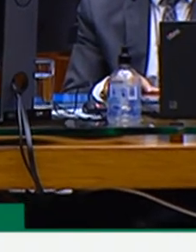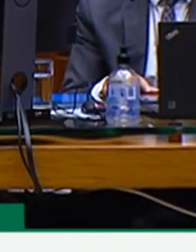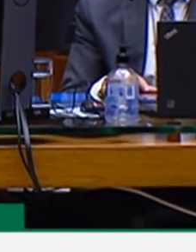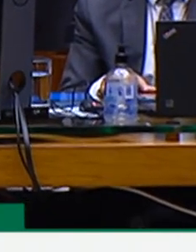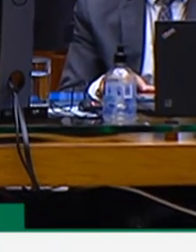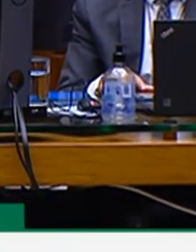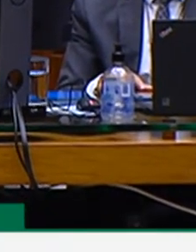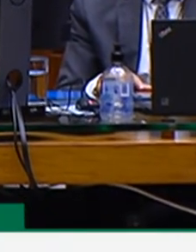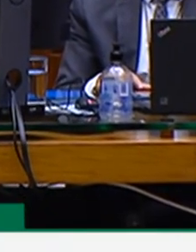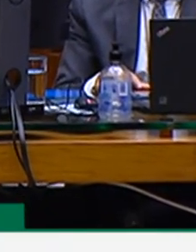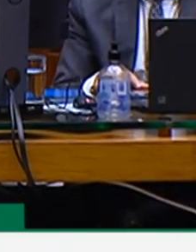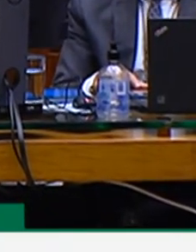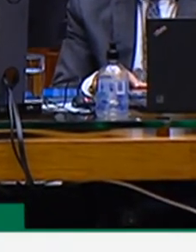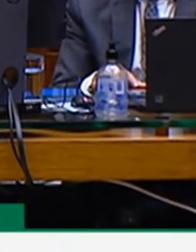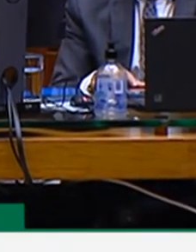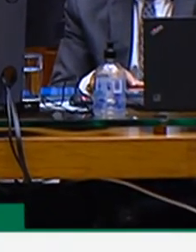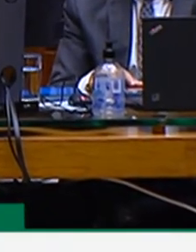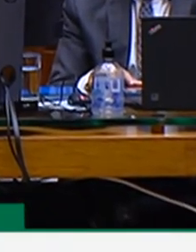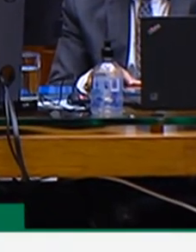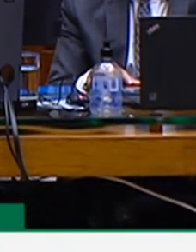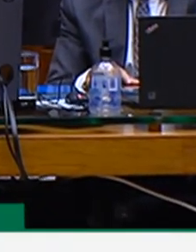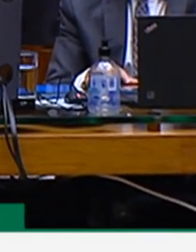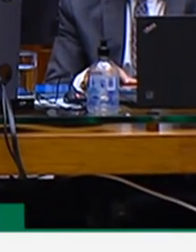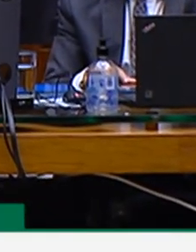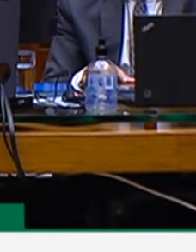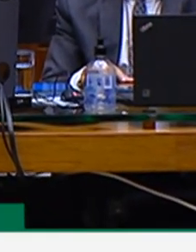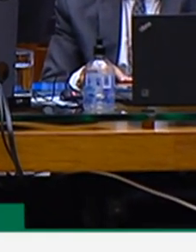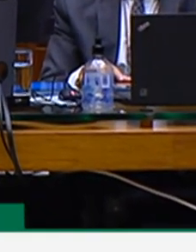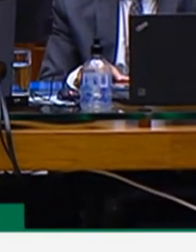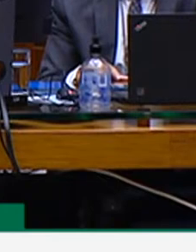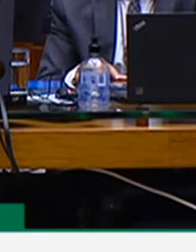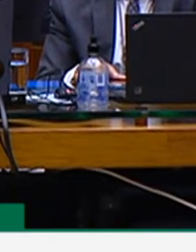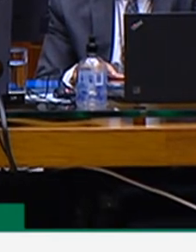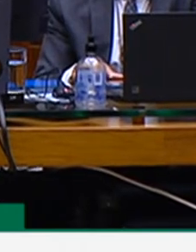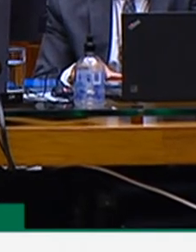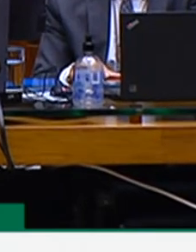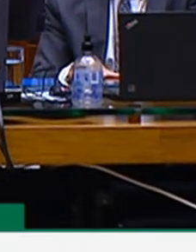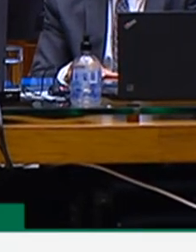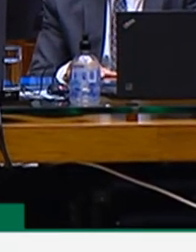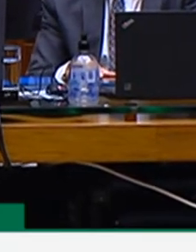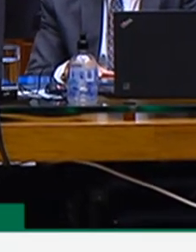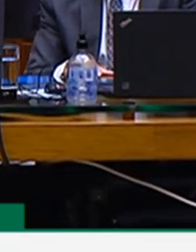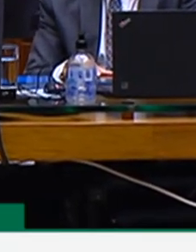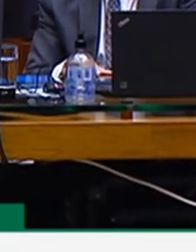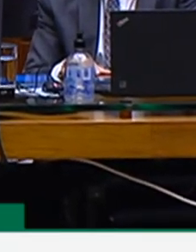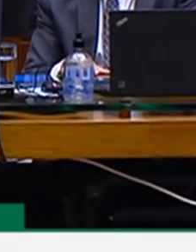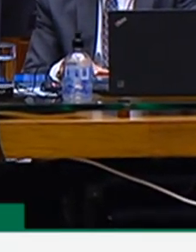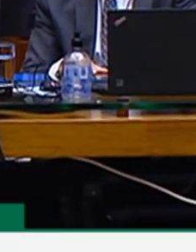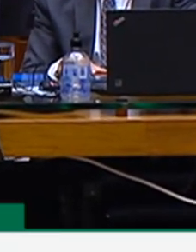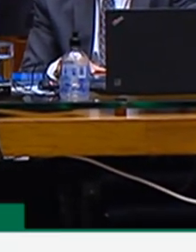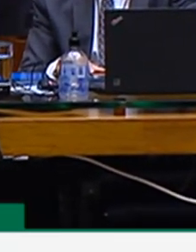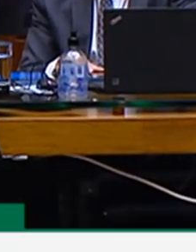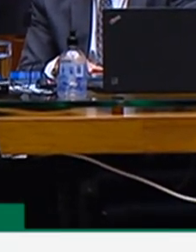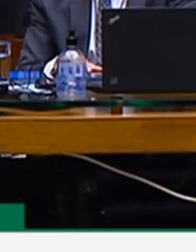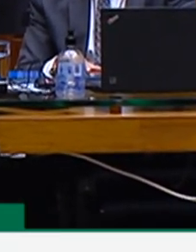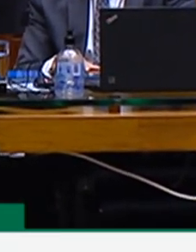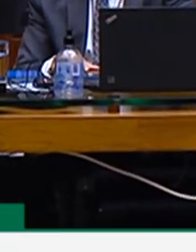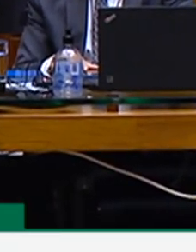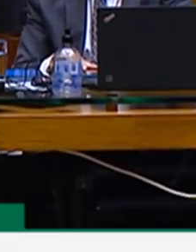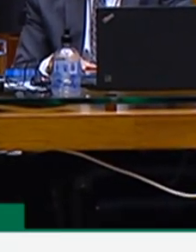DE 2021. O PERÍODO DE BREVES COMUNICADOS TERÁINÍCIO ÀS 12H55, DO DIA 28 DE ABRIL. AS INSCRIÇÕES SERÃO REALIZADAS POR MEIO DO APLICATIVO